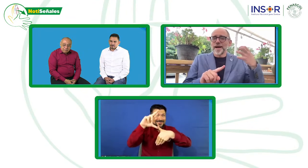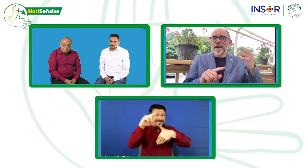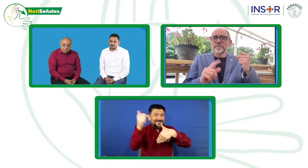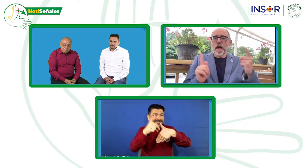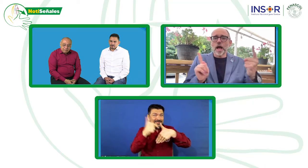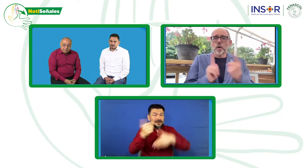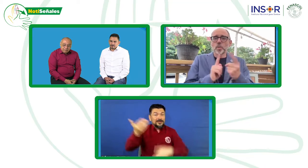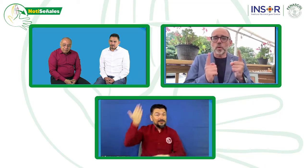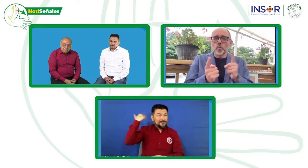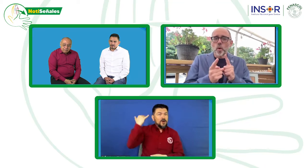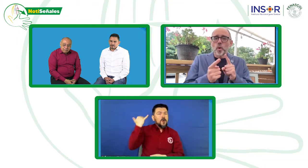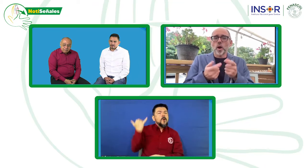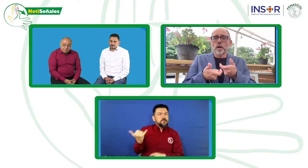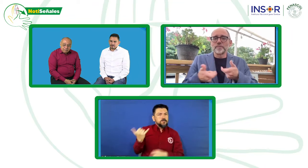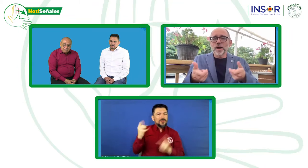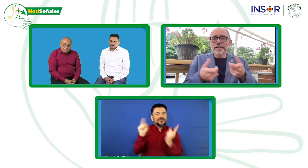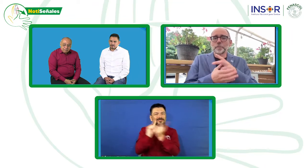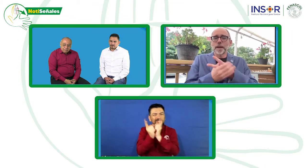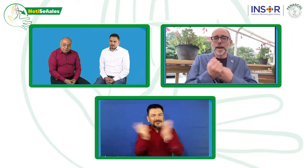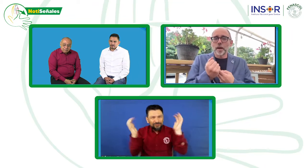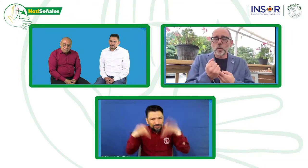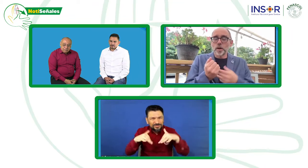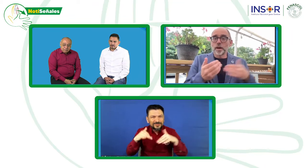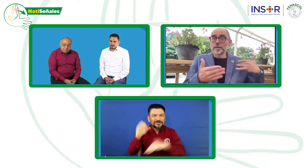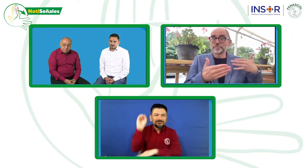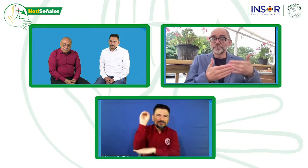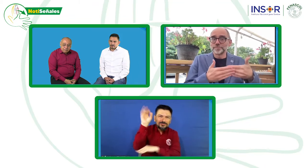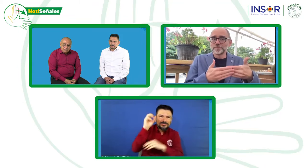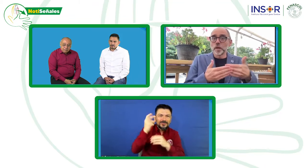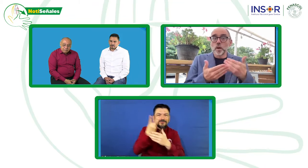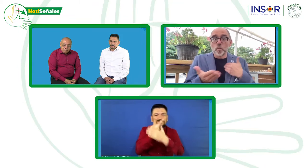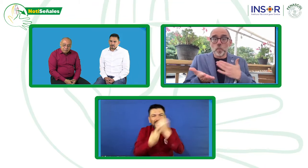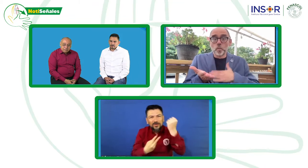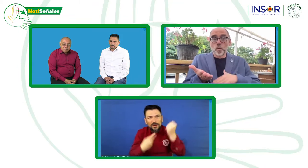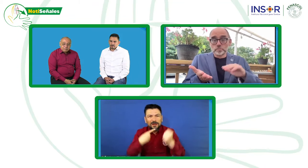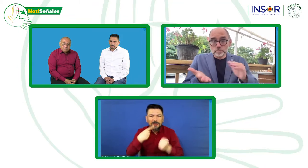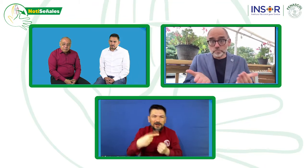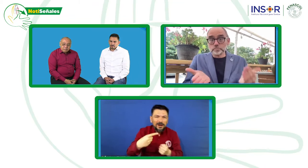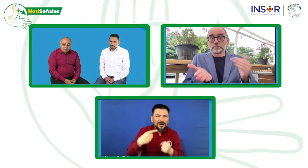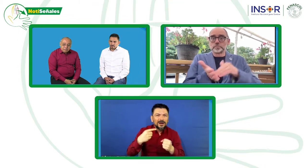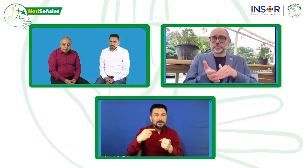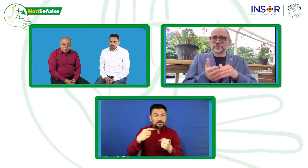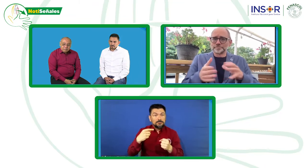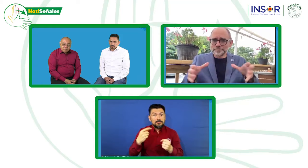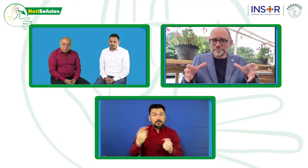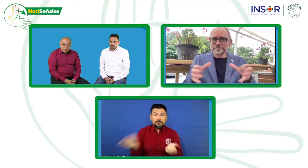Claramente Henry. A eso es a lo que le apunta la WFD.